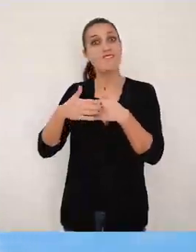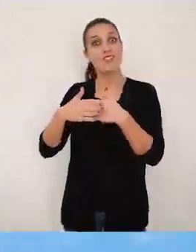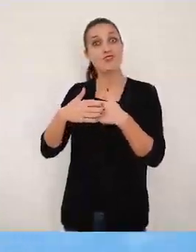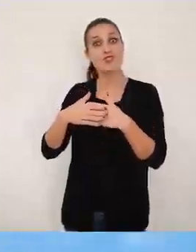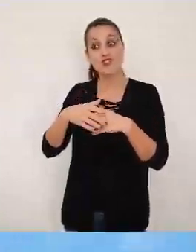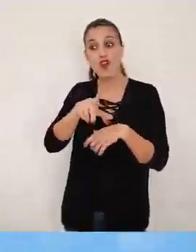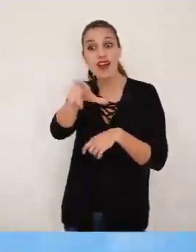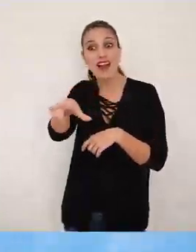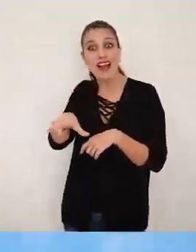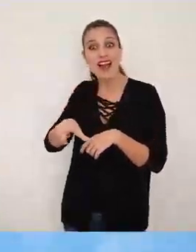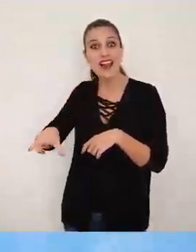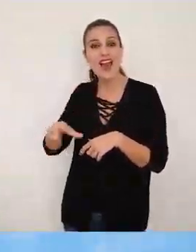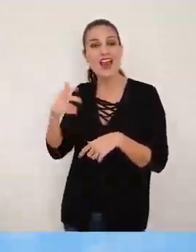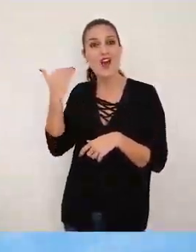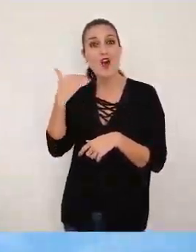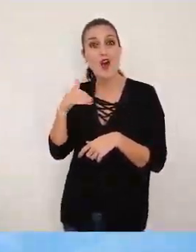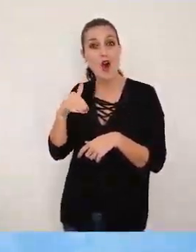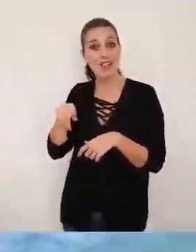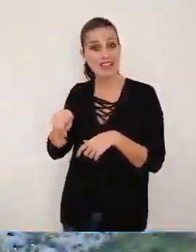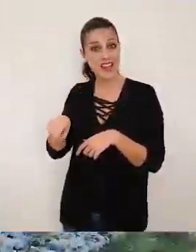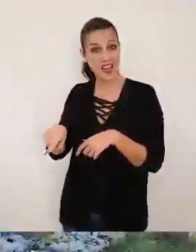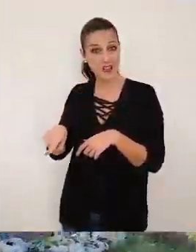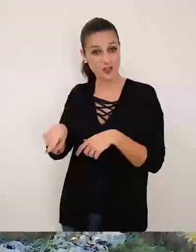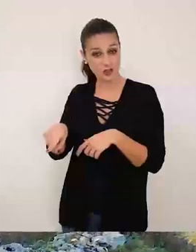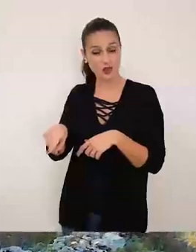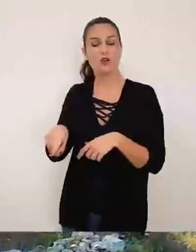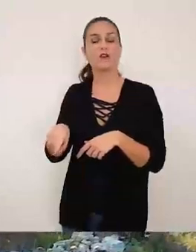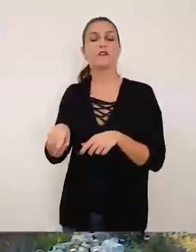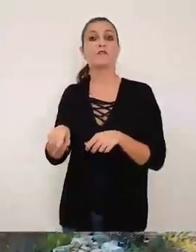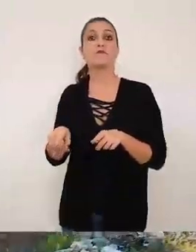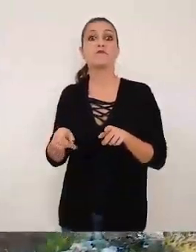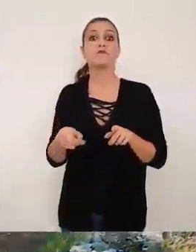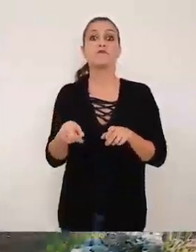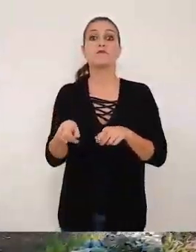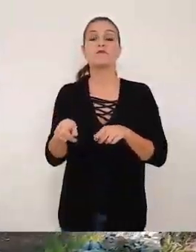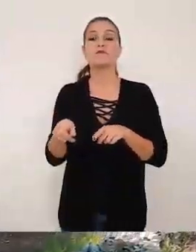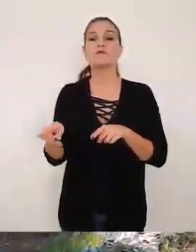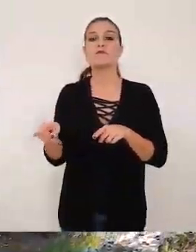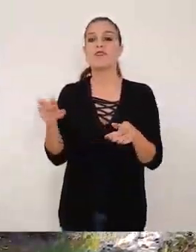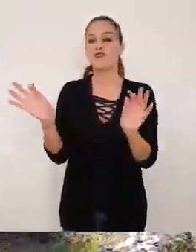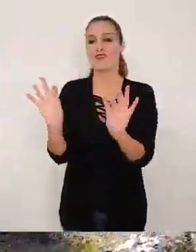batte le verdeggianti campagne, nelle quali l’olivo cresce florido e si dirama in vasti